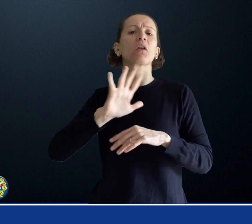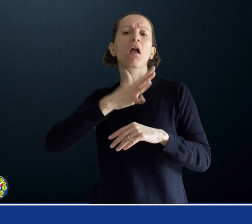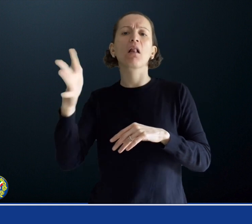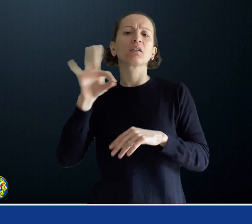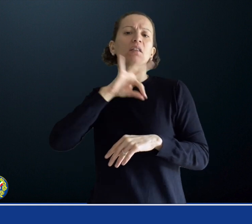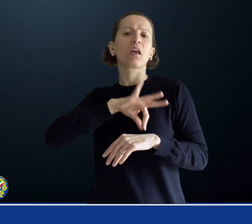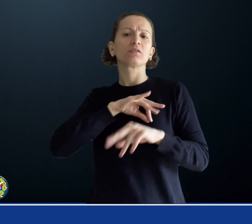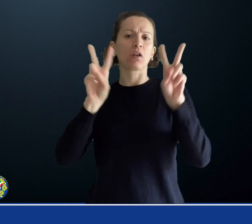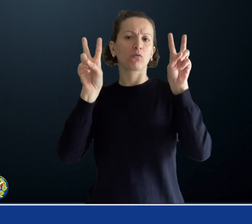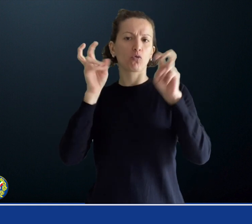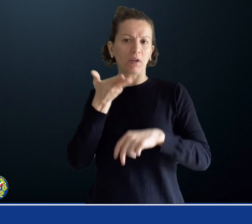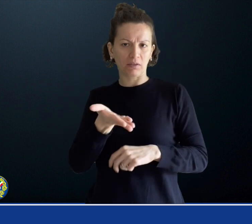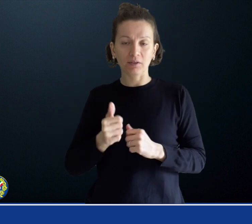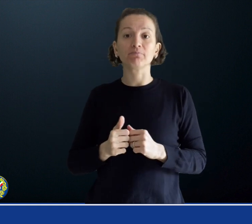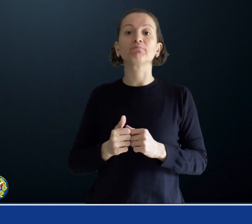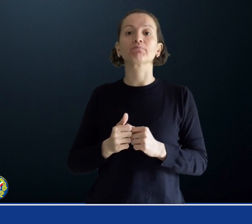a quanti sono interessati a tali argomenti che verranno affrontati tenendo conto degli aspetti legislativi, educativo-didattici e sociali.